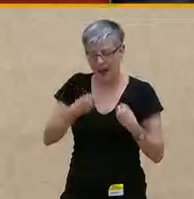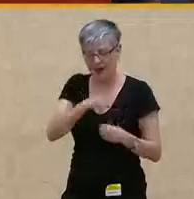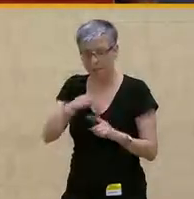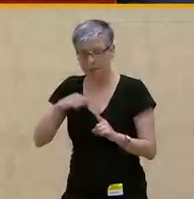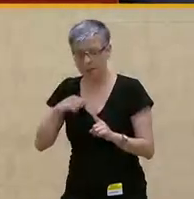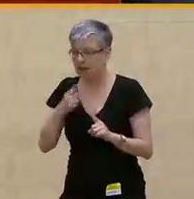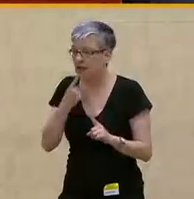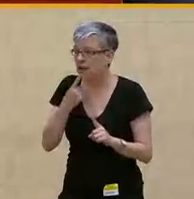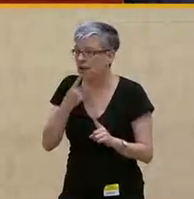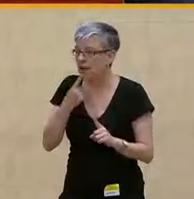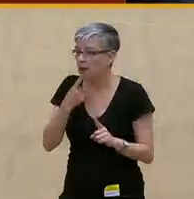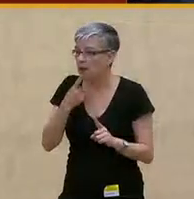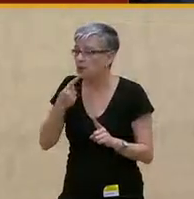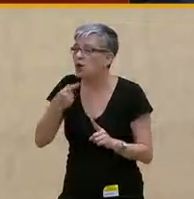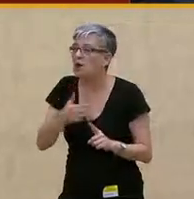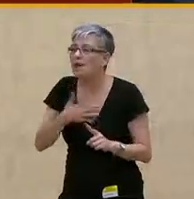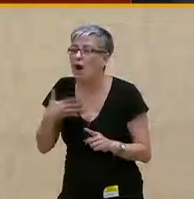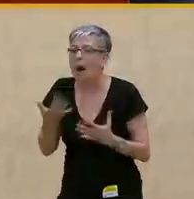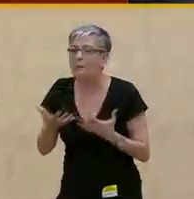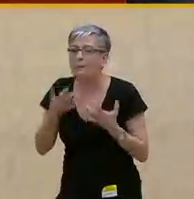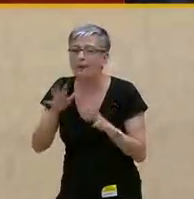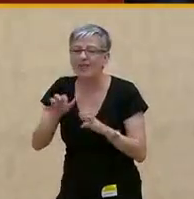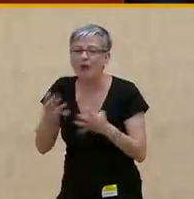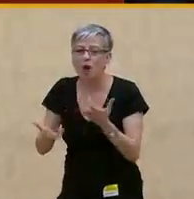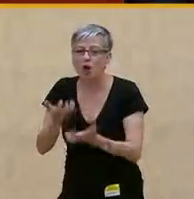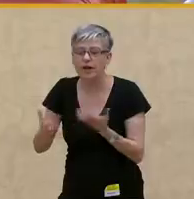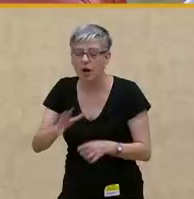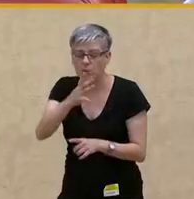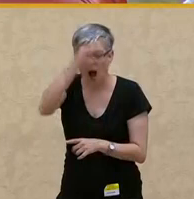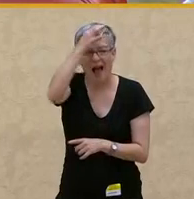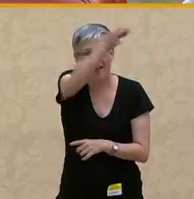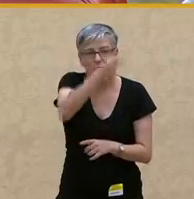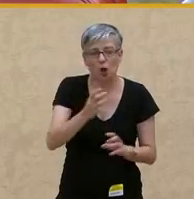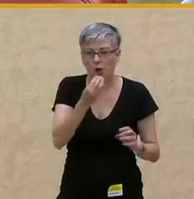que dijo es que quería aprender a cocinar, porque estaba harto, digamos, de las cocinas estándar,